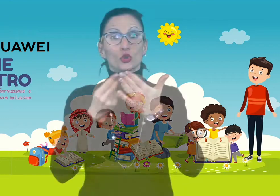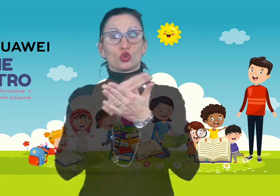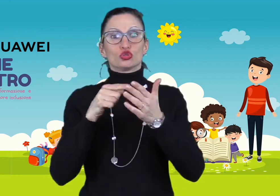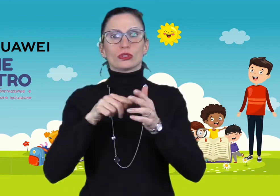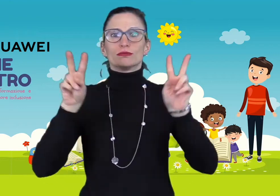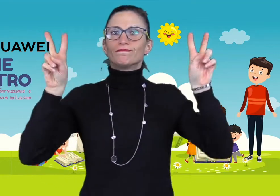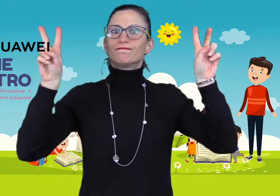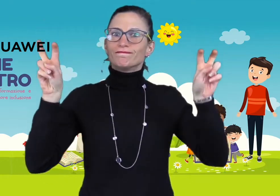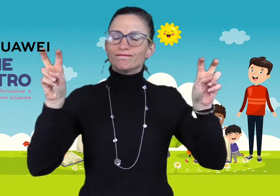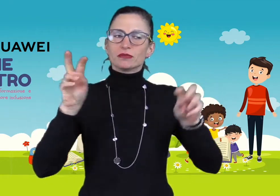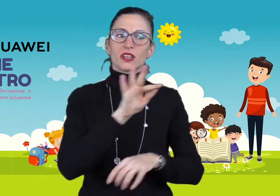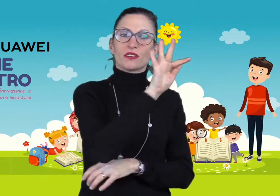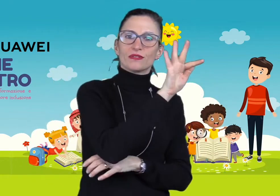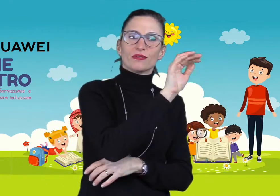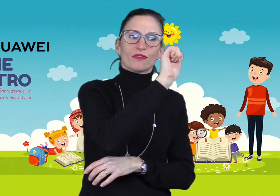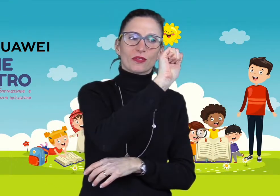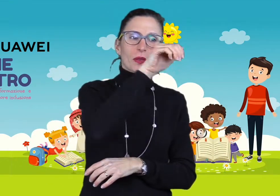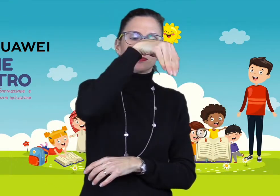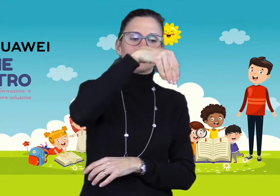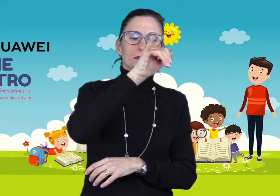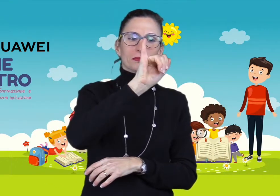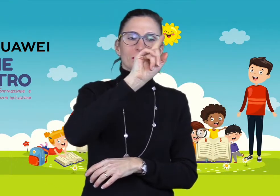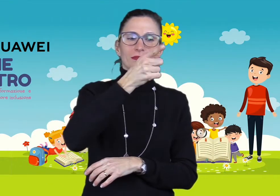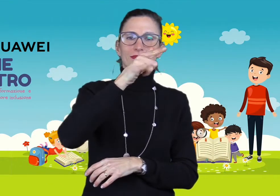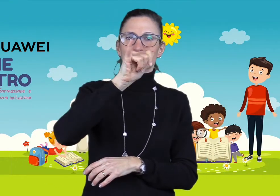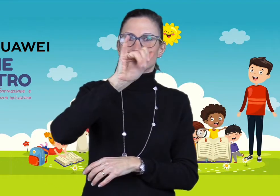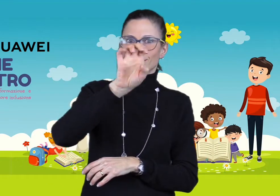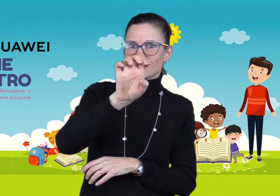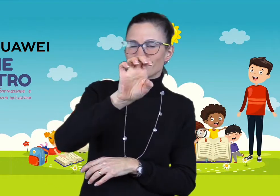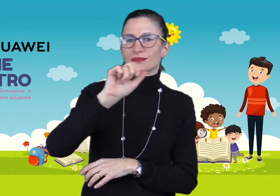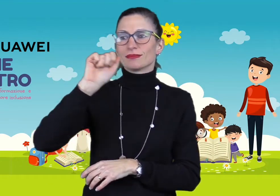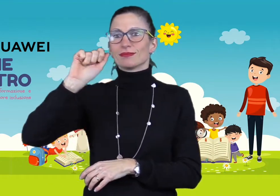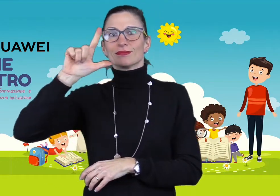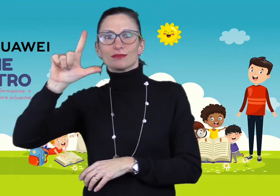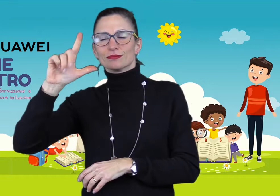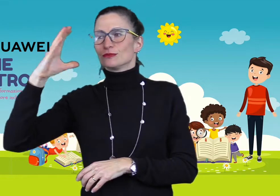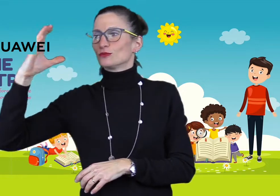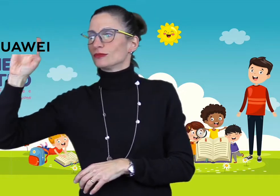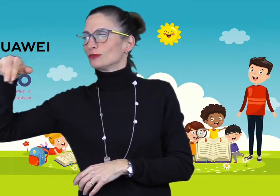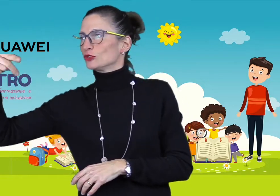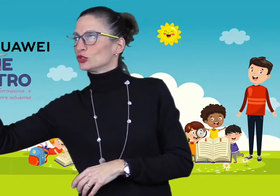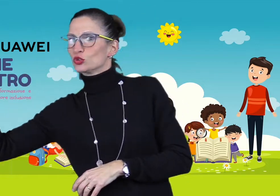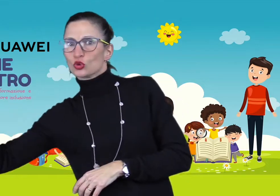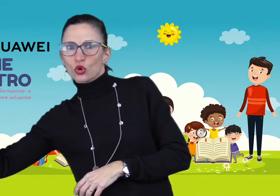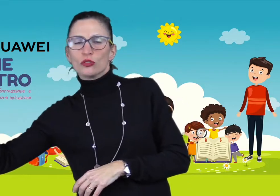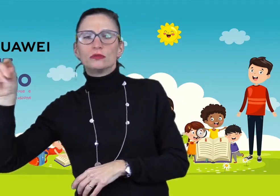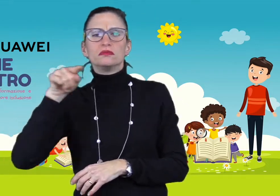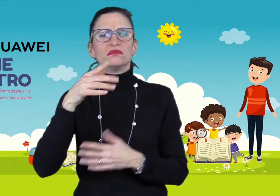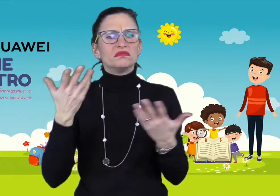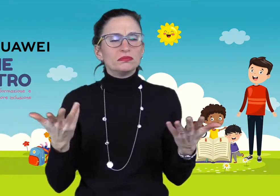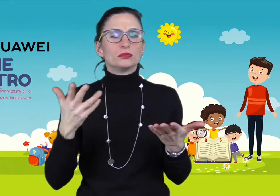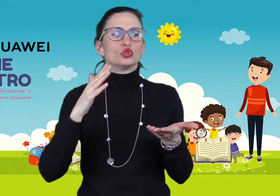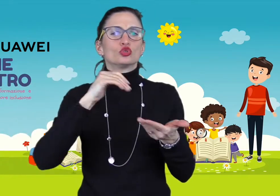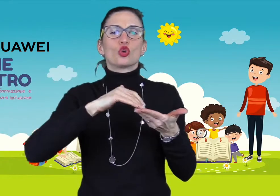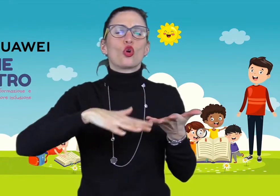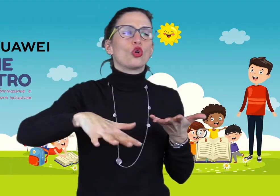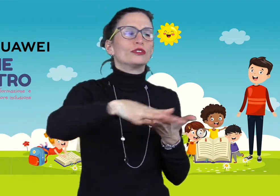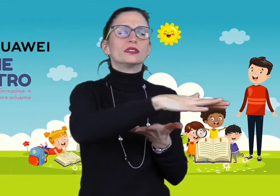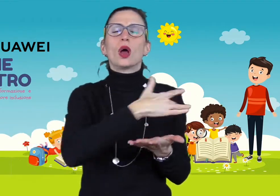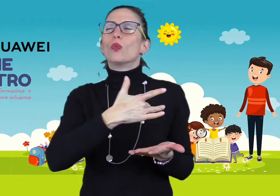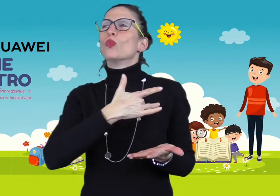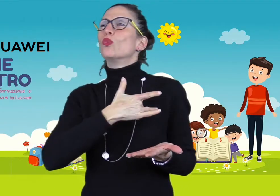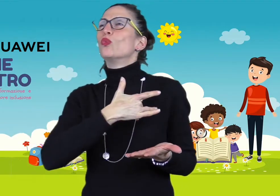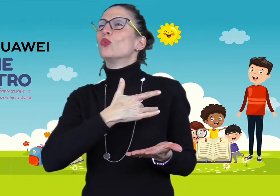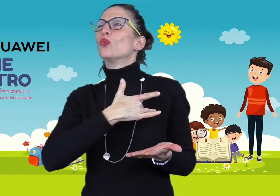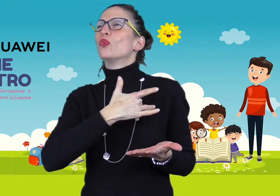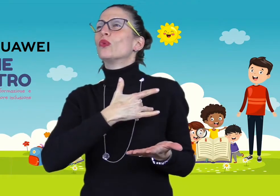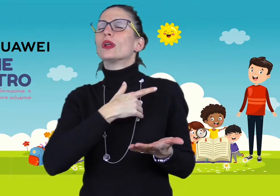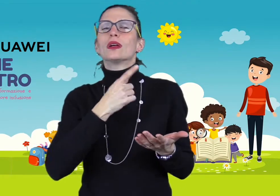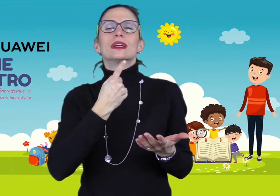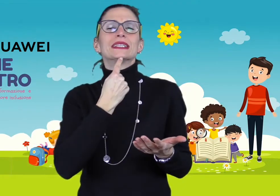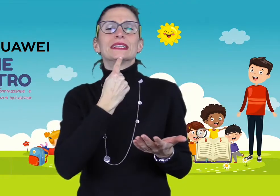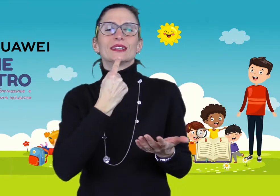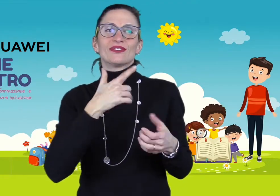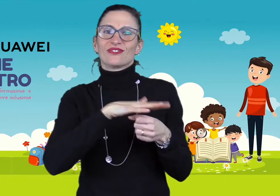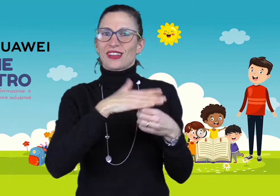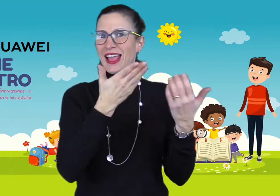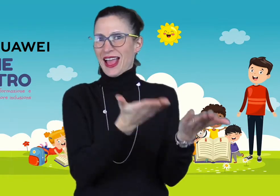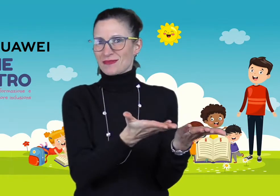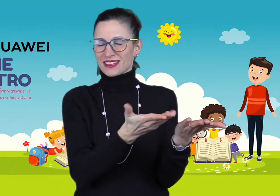Il progetto "Famiglie al Centro" si rivolge al cuore della società, ovvero alle famiglie.